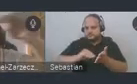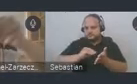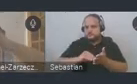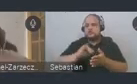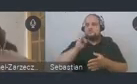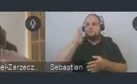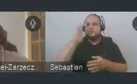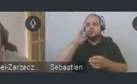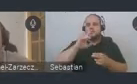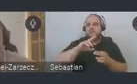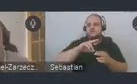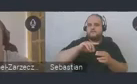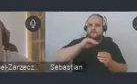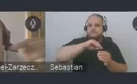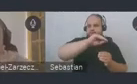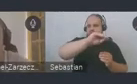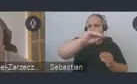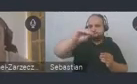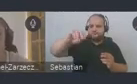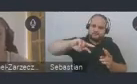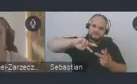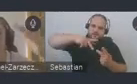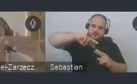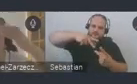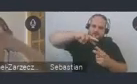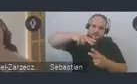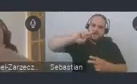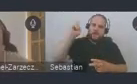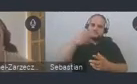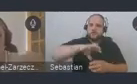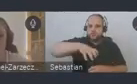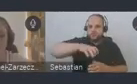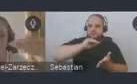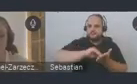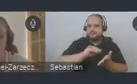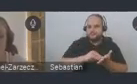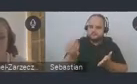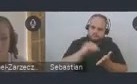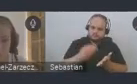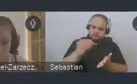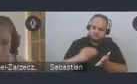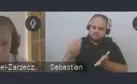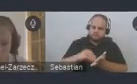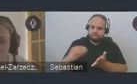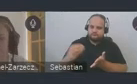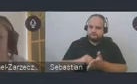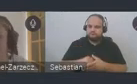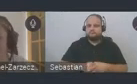i potem te flipcharty sobie wędrują pomiędzy grupami i każda grupa coś dopisuje pod spodem.